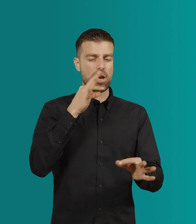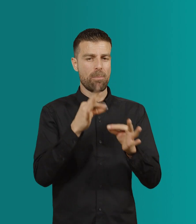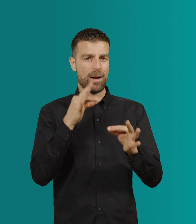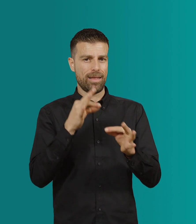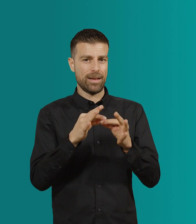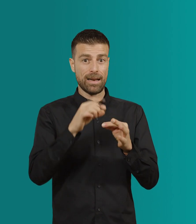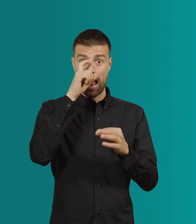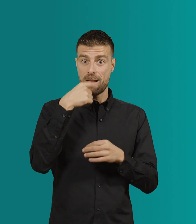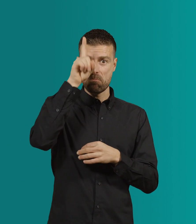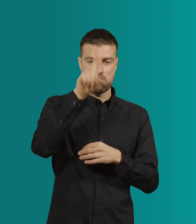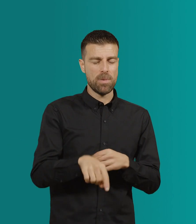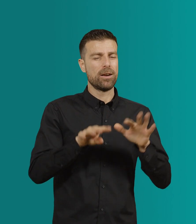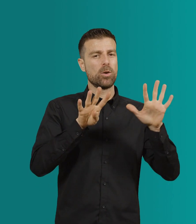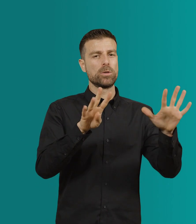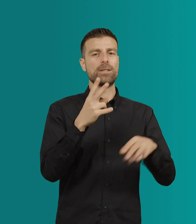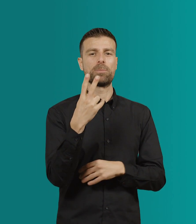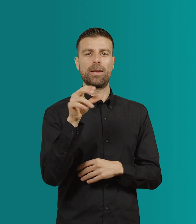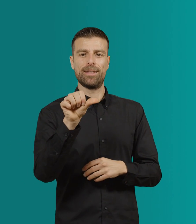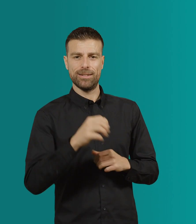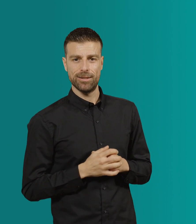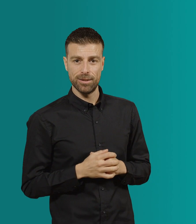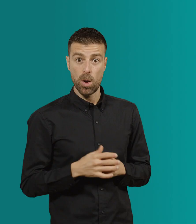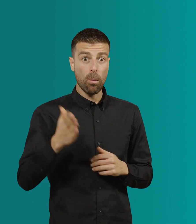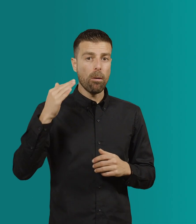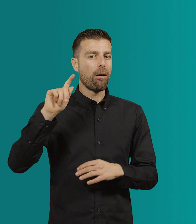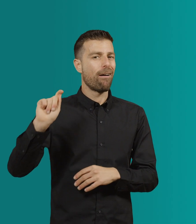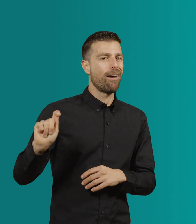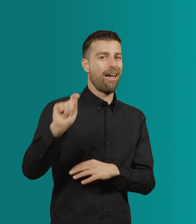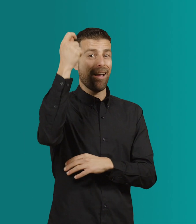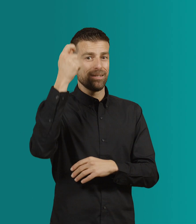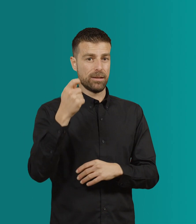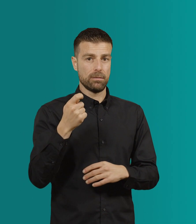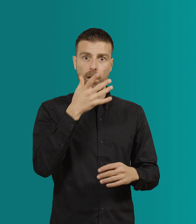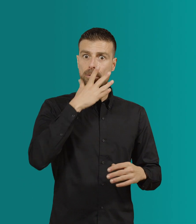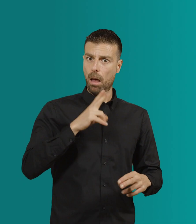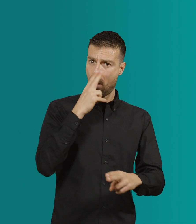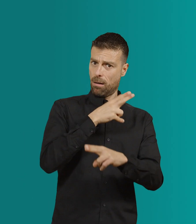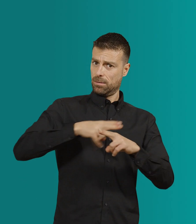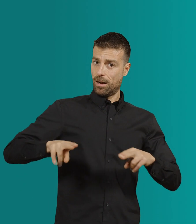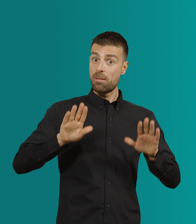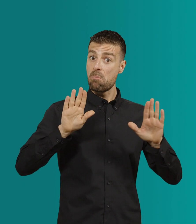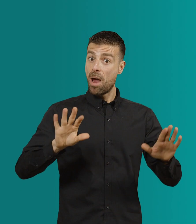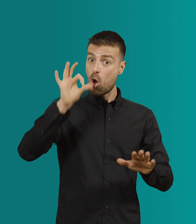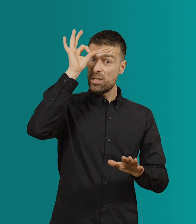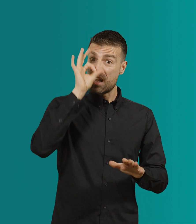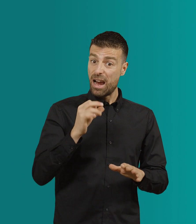Va ser tot un èxit perquè, encara que pugui semblar estrany, fins a ben entrat el segle XX no s'havia reunit en un mateix espai